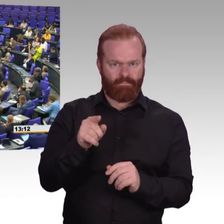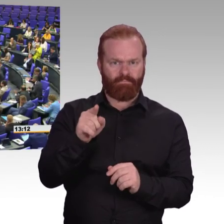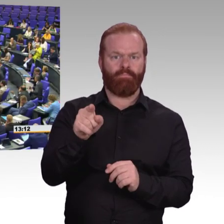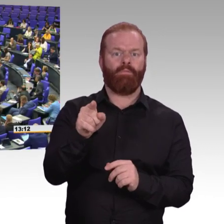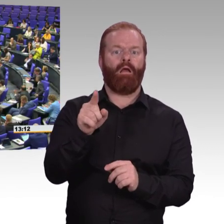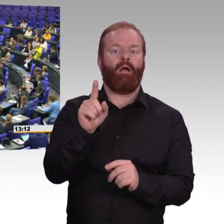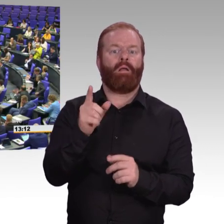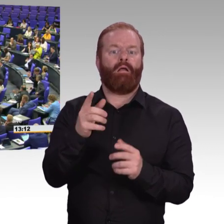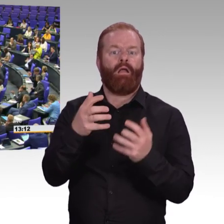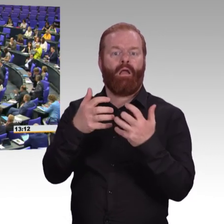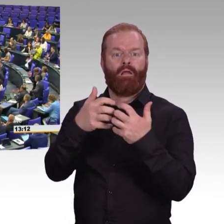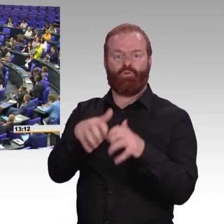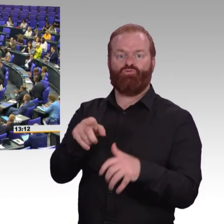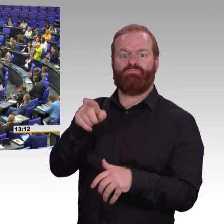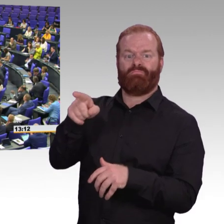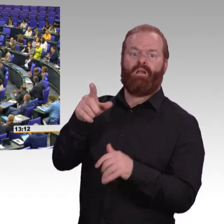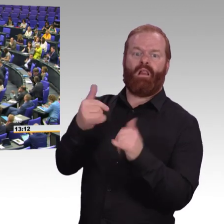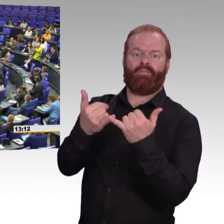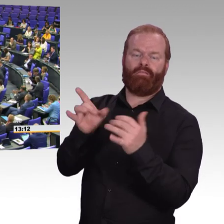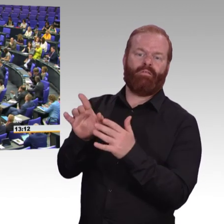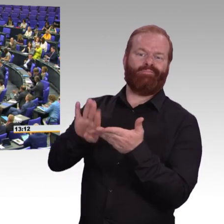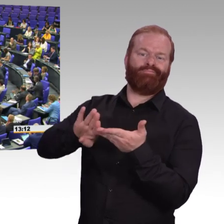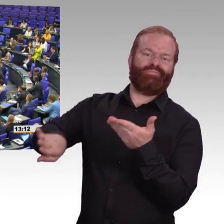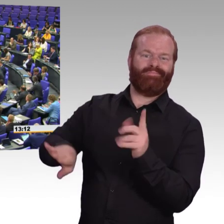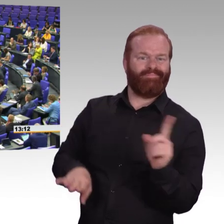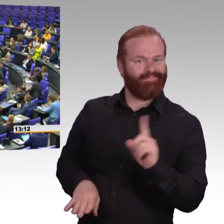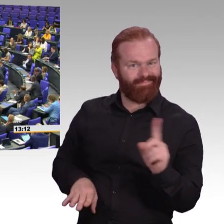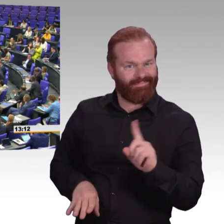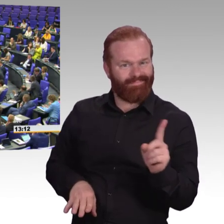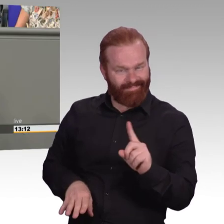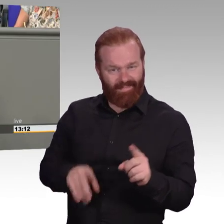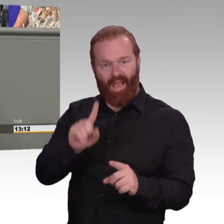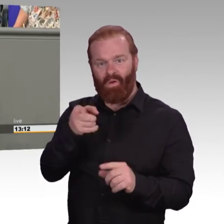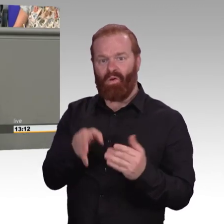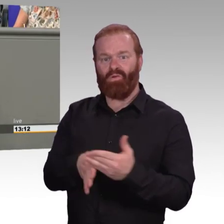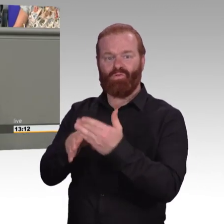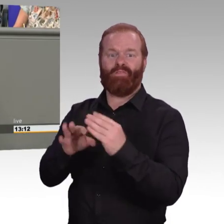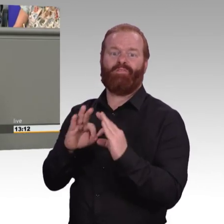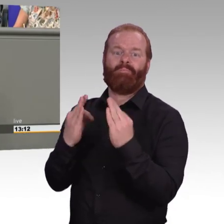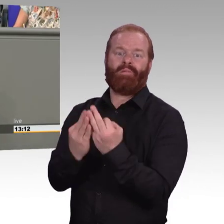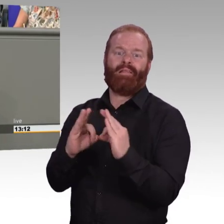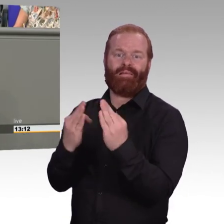(Beifall) wo Kinderrechte dann tatsächlich abgebildet werden können. Und da geht es dann schlicht um die Frage,